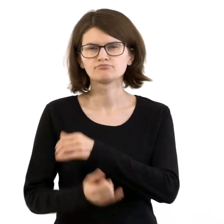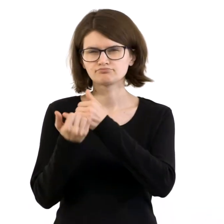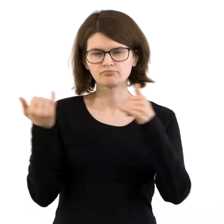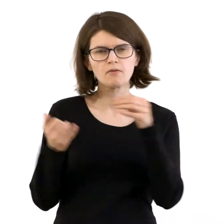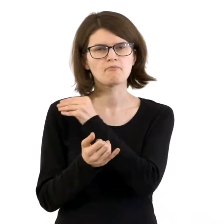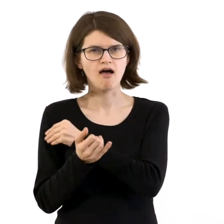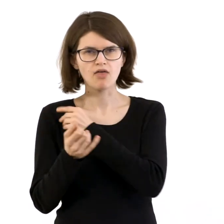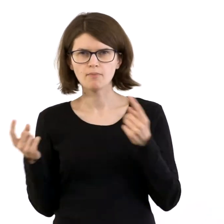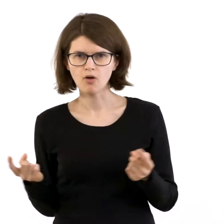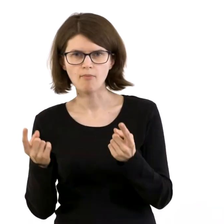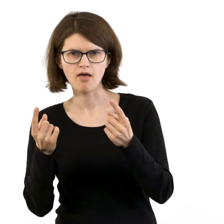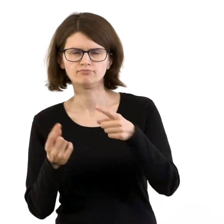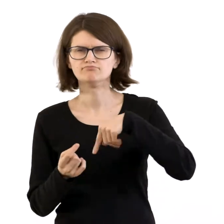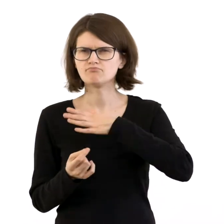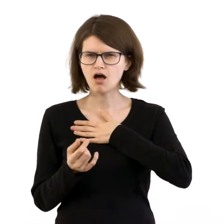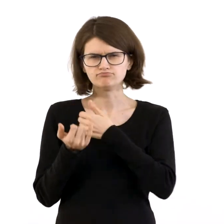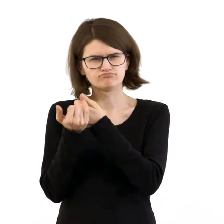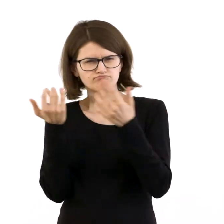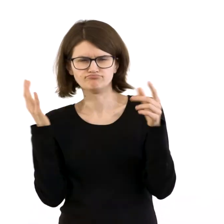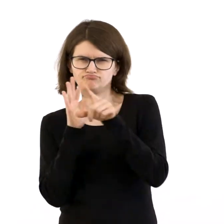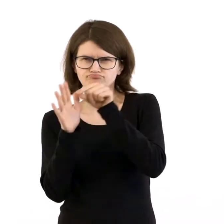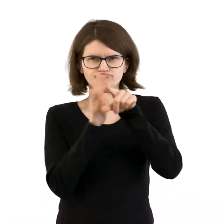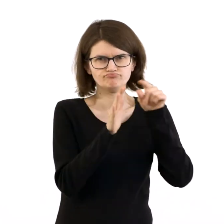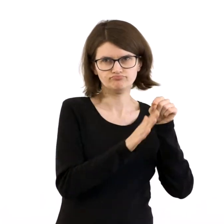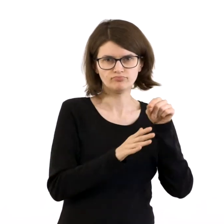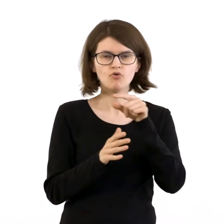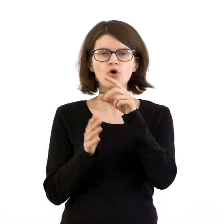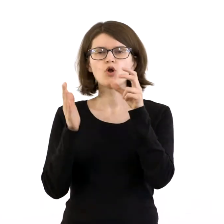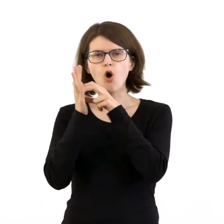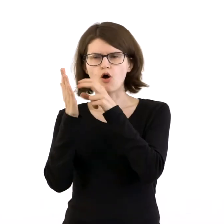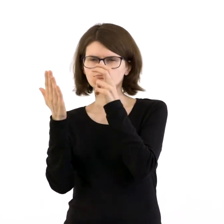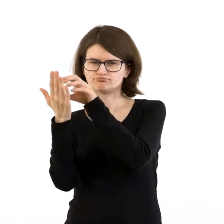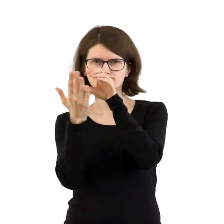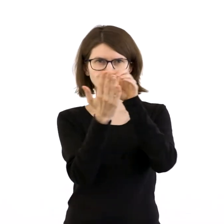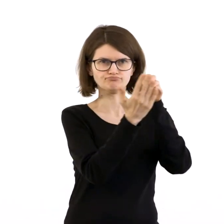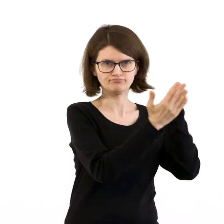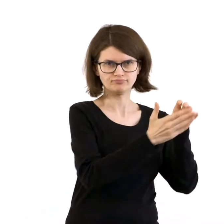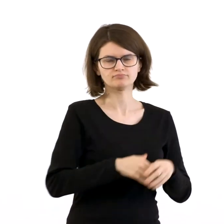2. Mamy do wyboru wiele rodzajów tradycyjnych materiałów promocyjnych, na których możemy umieścić nasze logo.